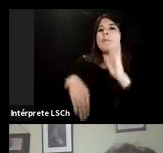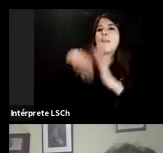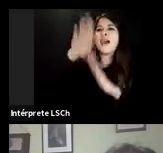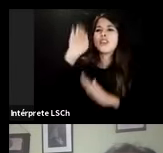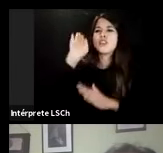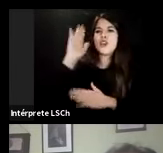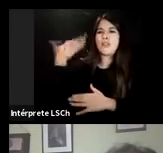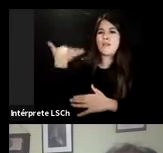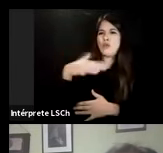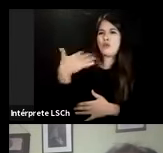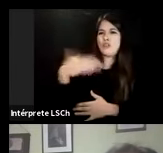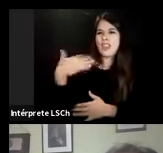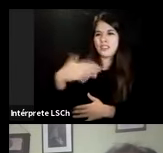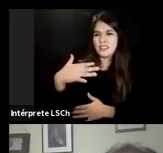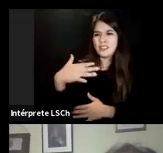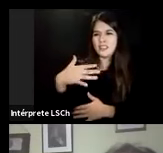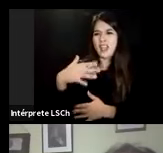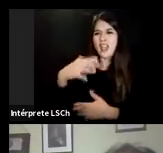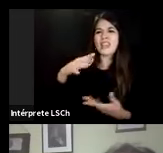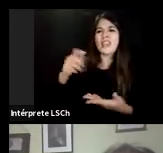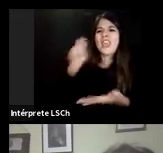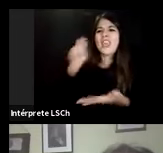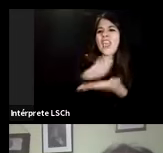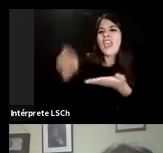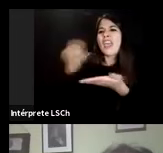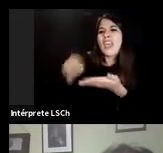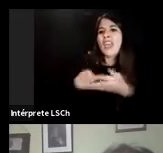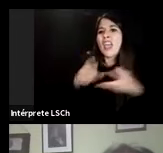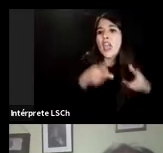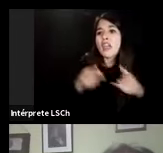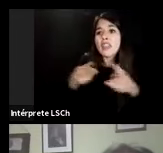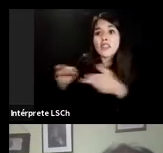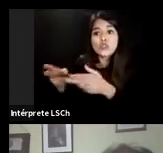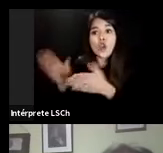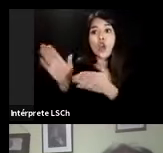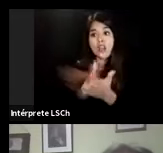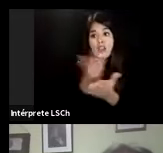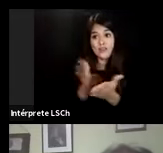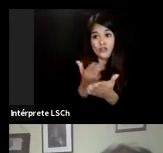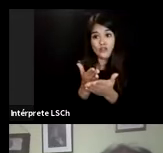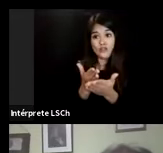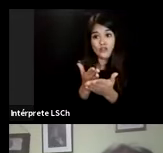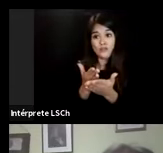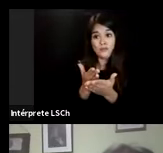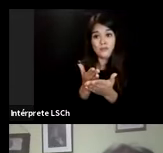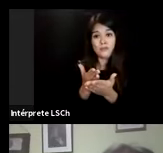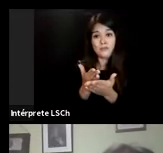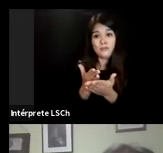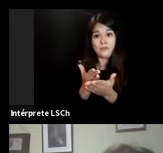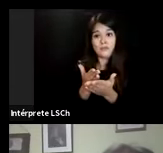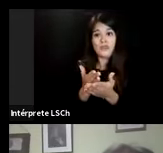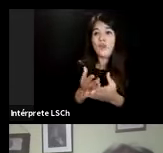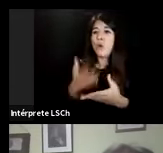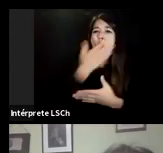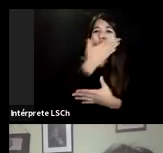en el mundo editorial y en el mundo de los libros. y sin embargo con tanta maravilla que a mí me parece que rodea